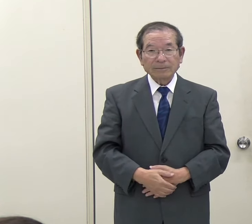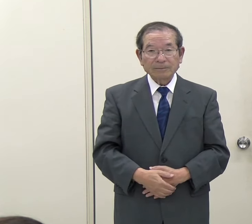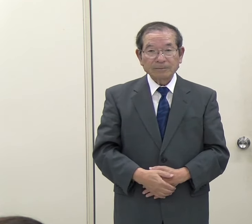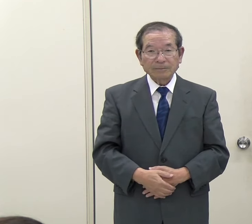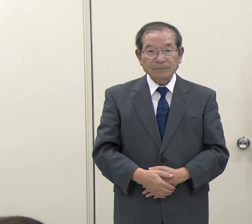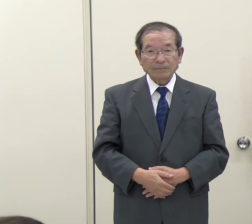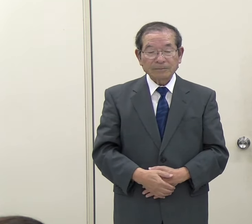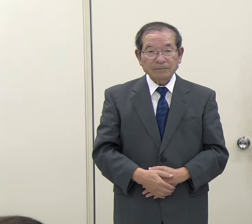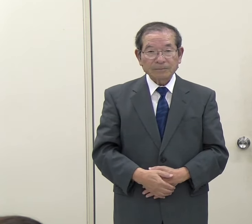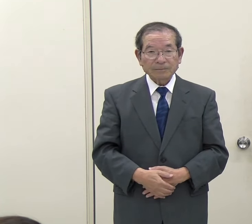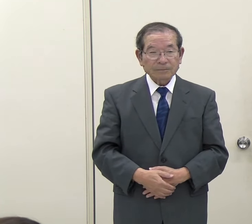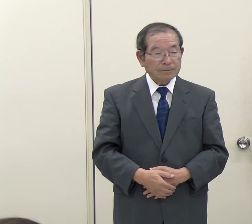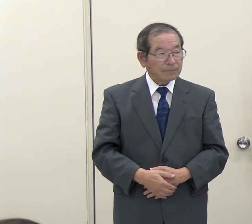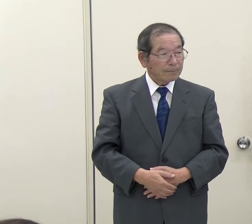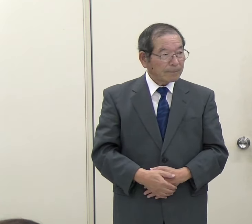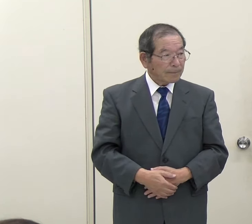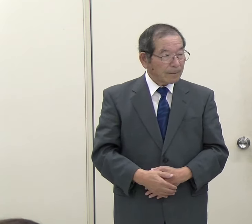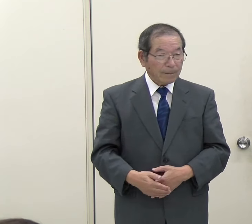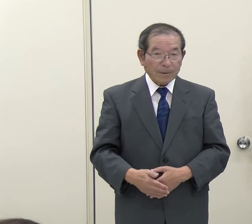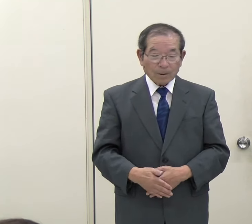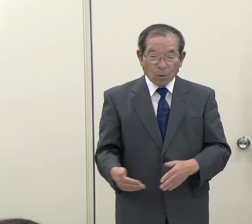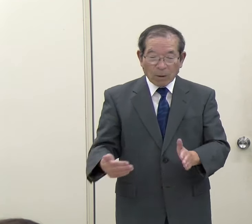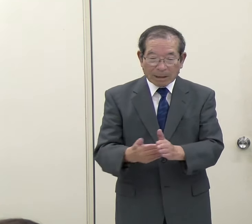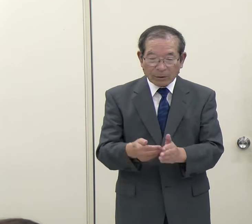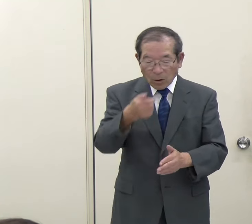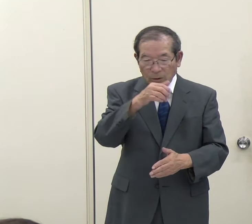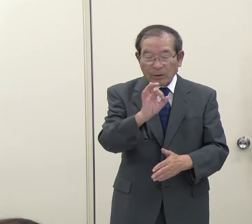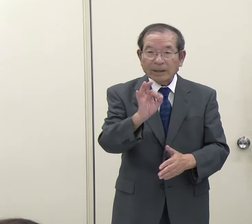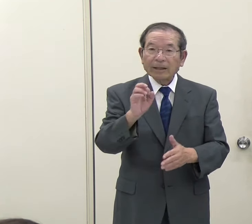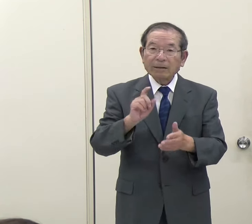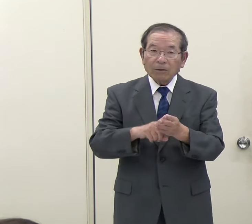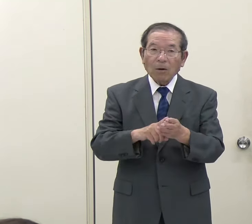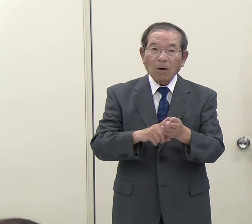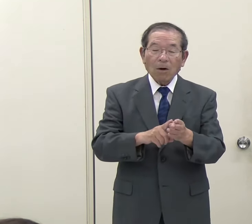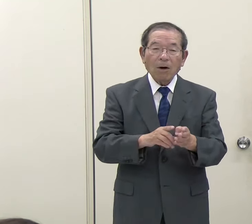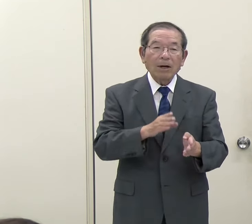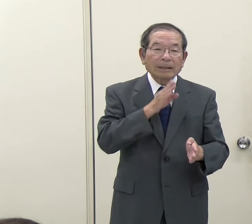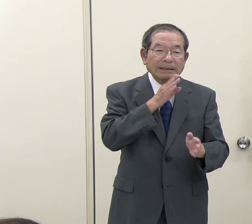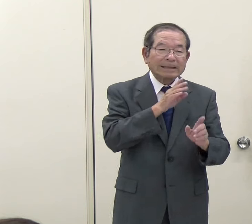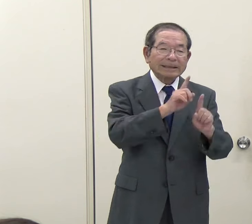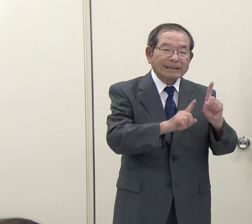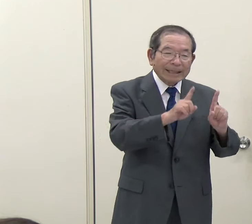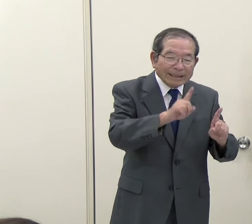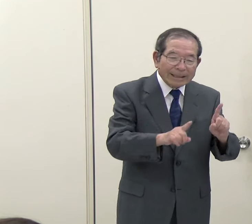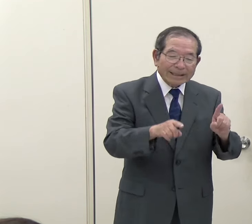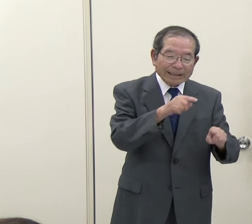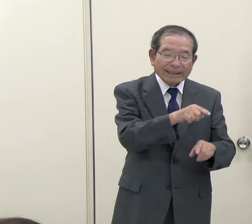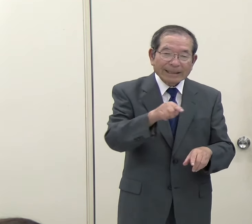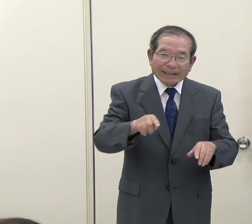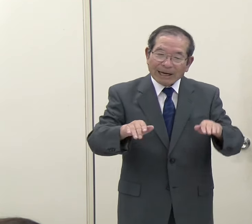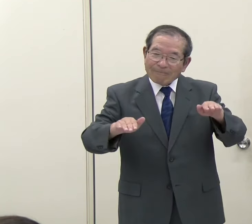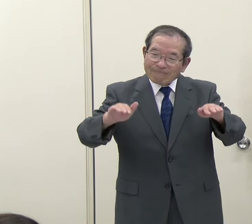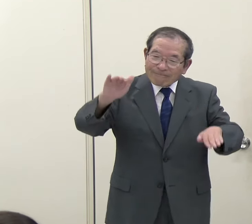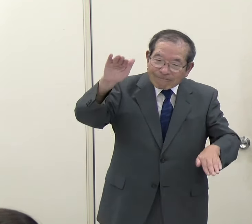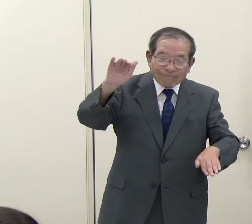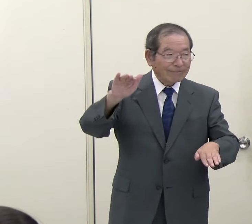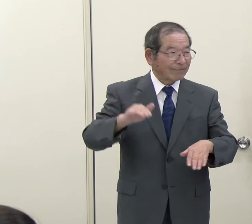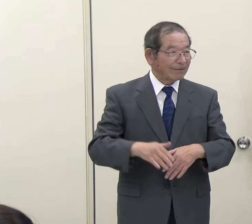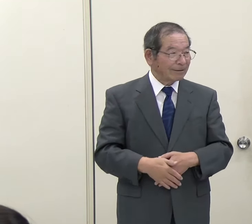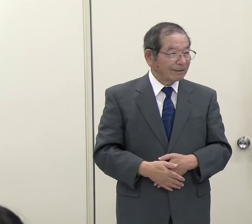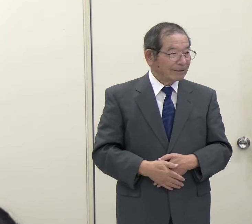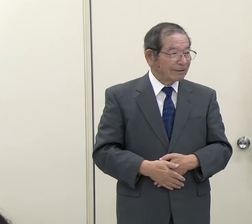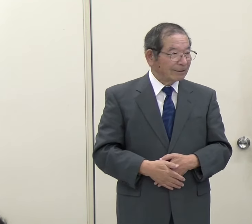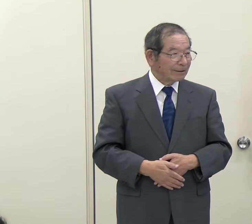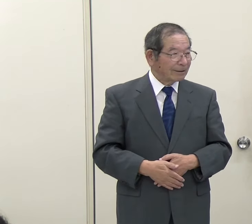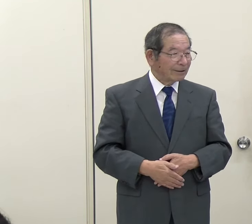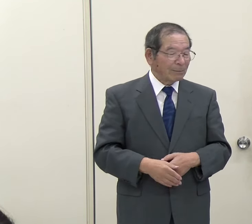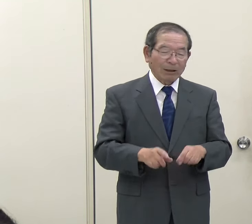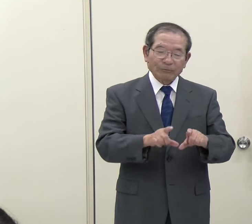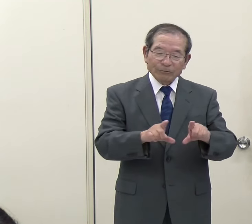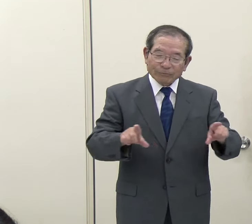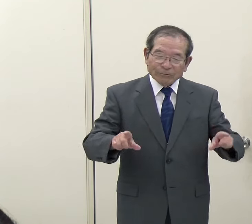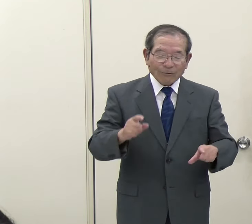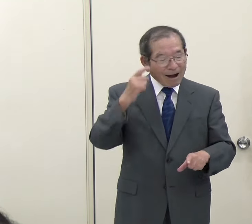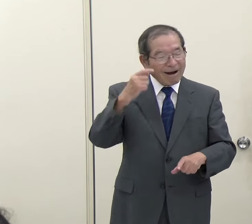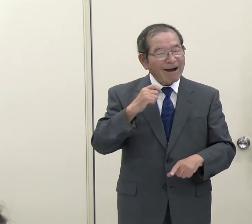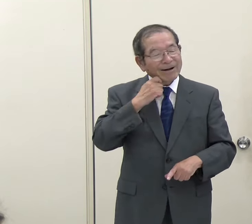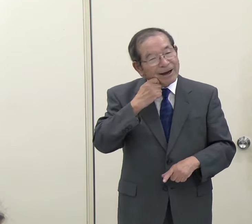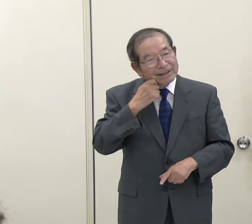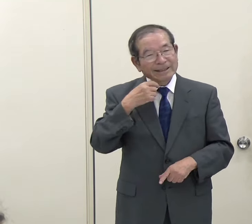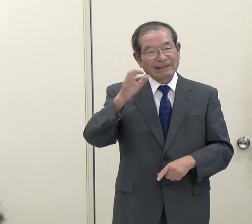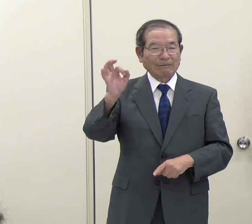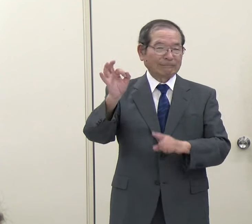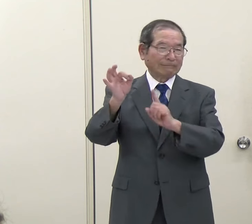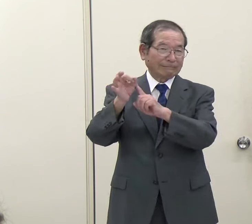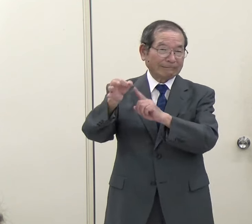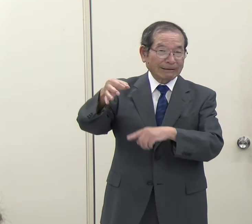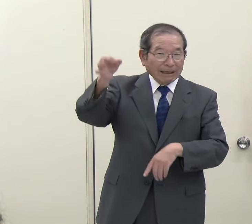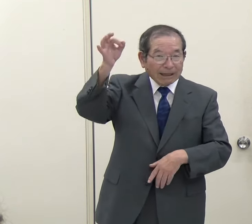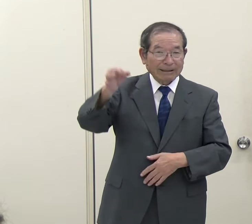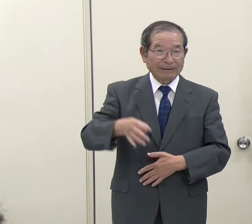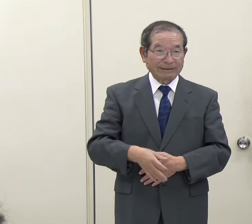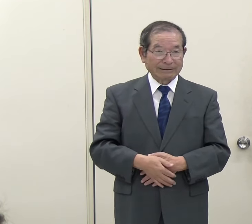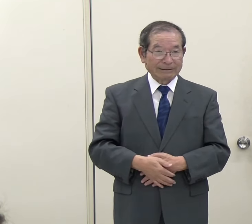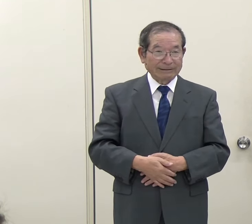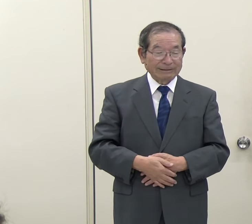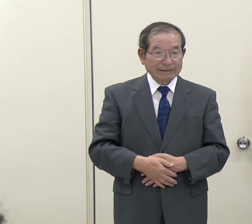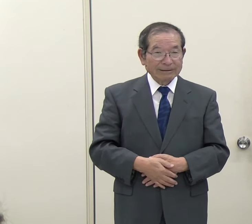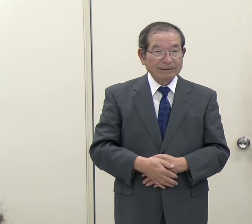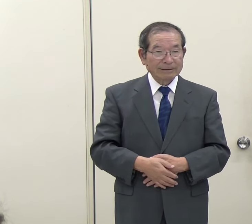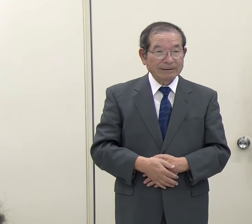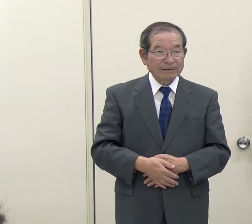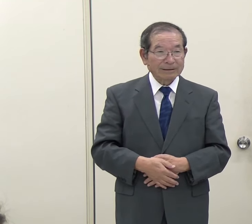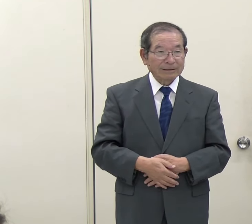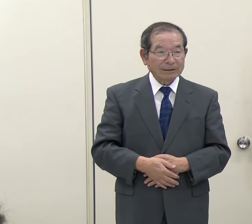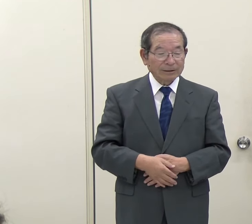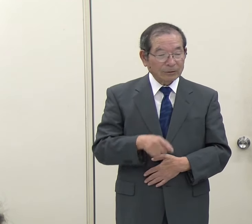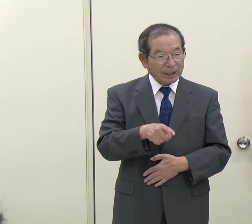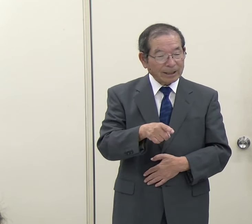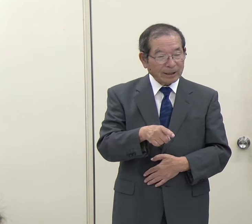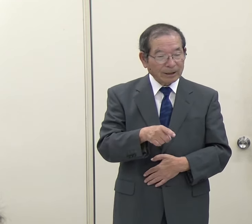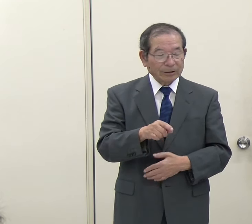（読売新聞）これまで予算額と実績額があまりに乖離していた、正直、通常考えられない額の乖離をしていました。それについてはどのように。